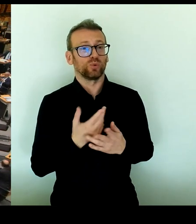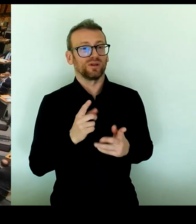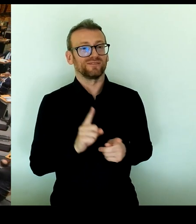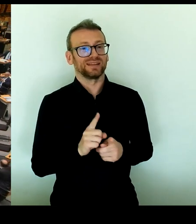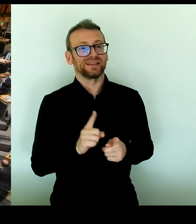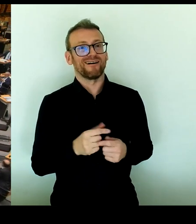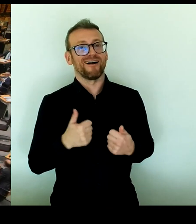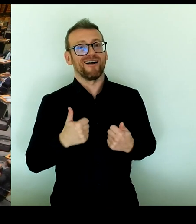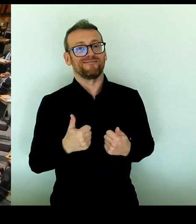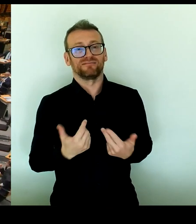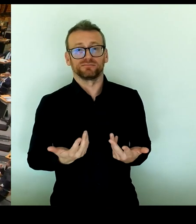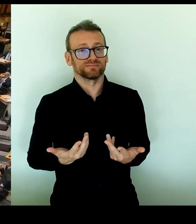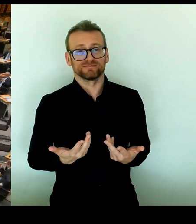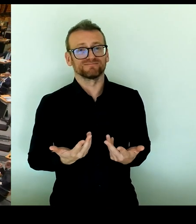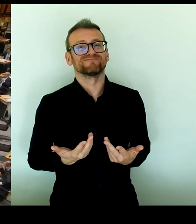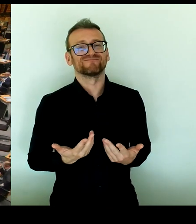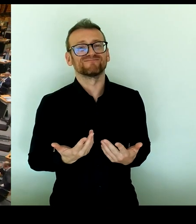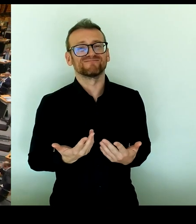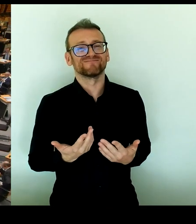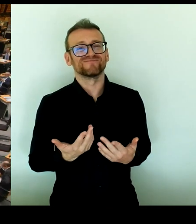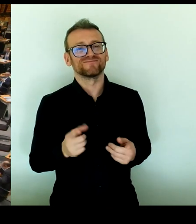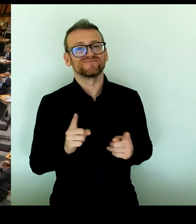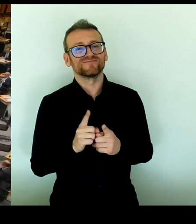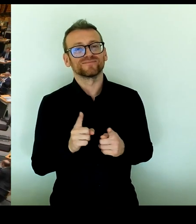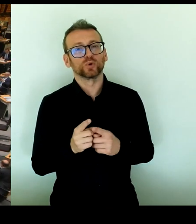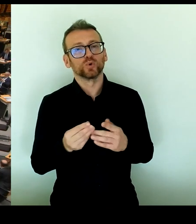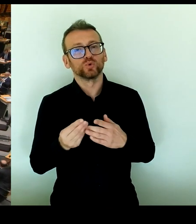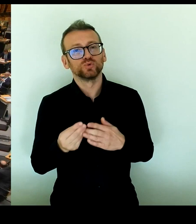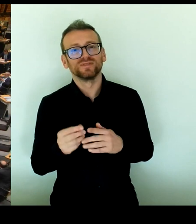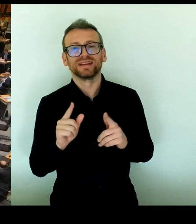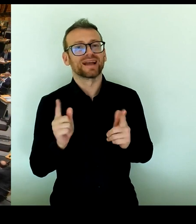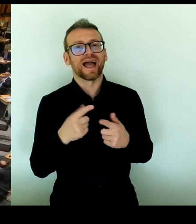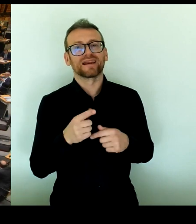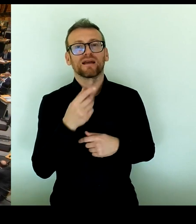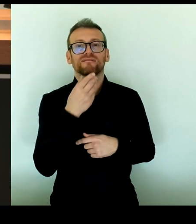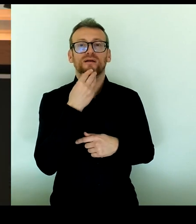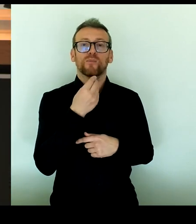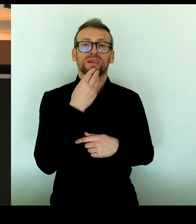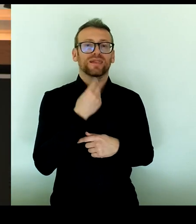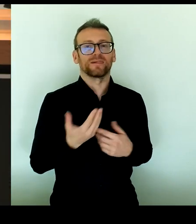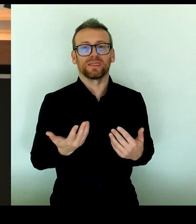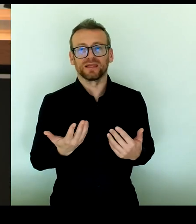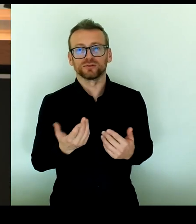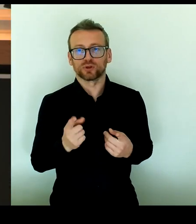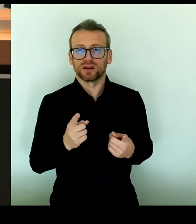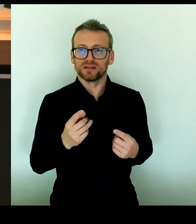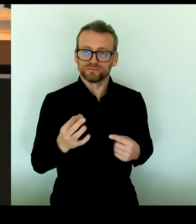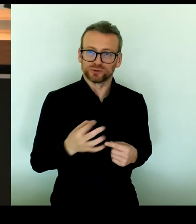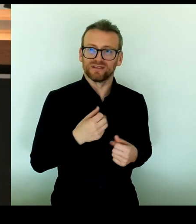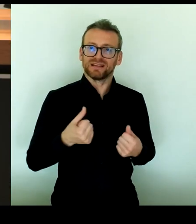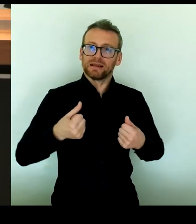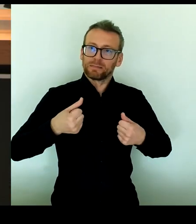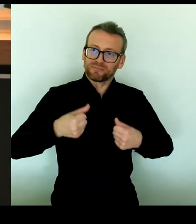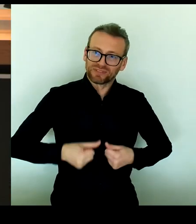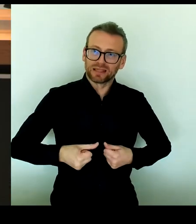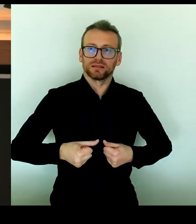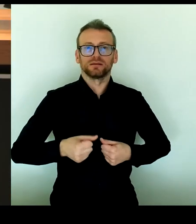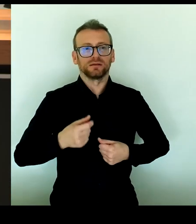Jedenfalls, dadurch dass ich in Berlin aufgewachsen bin, kann ich mich noch sehr gut daran erinnern an die Zeiten, wo Berlin auch sehr